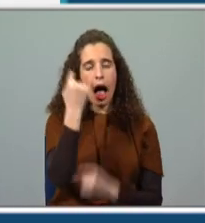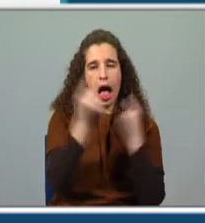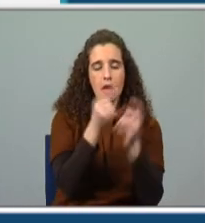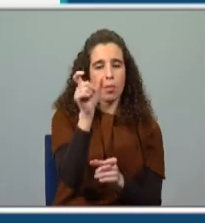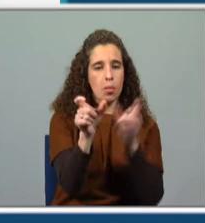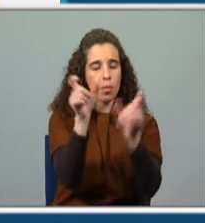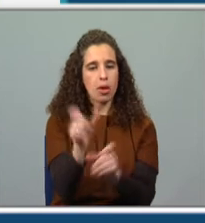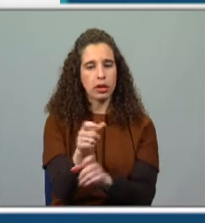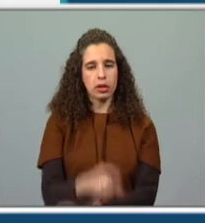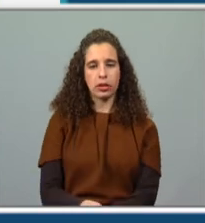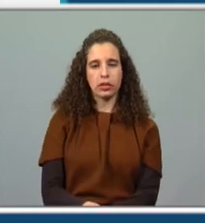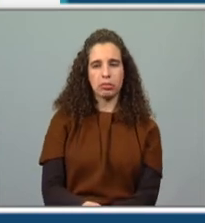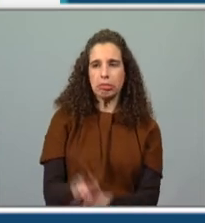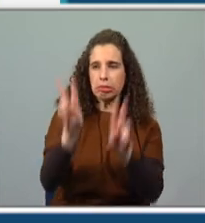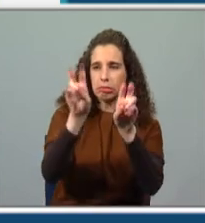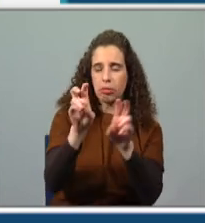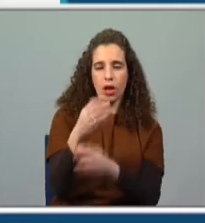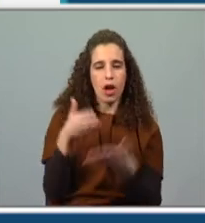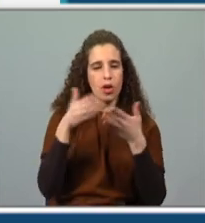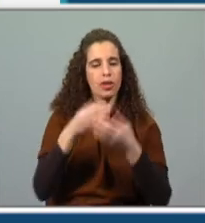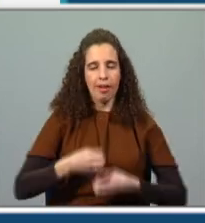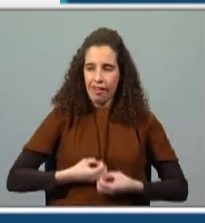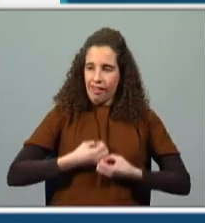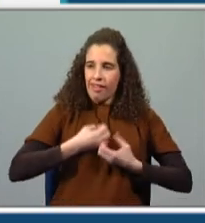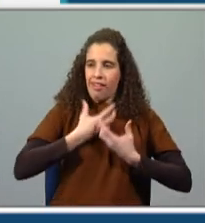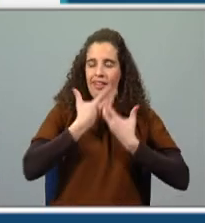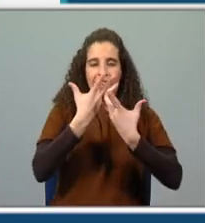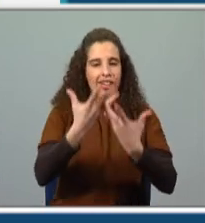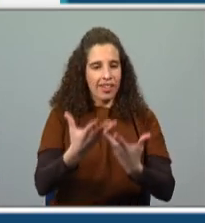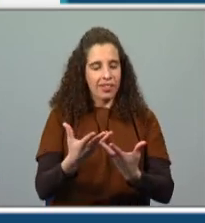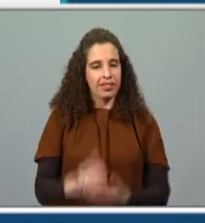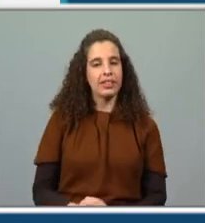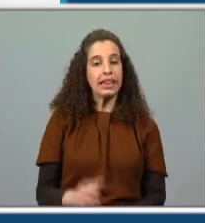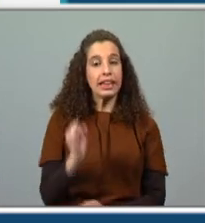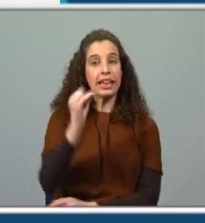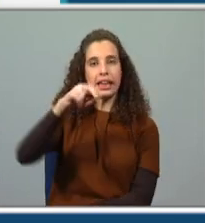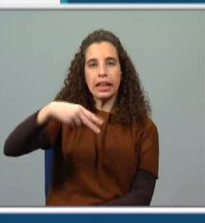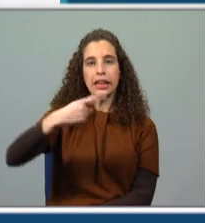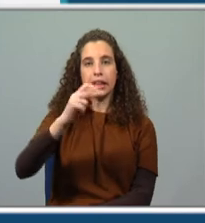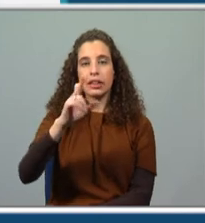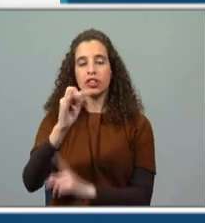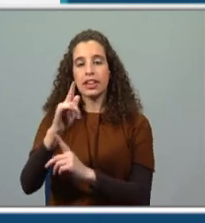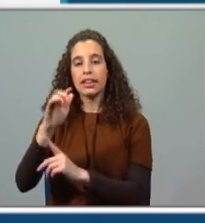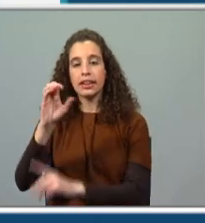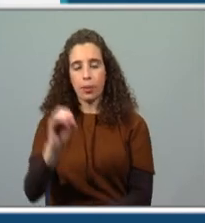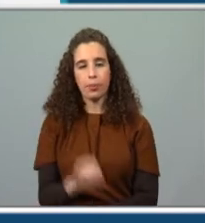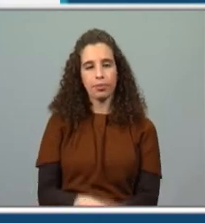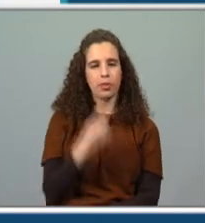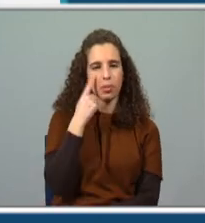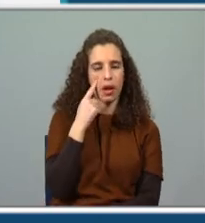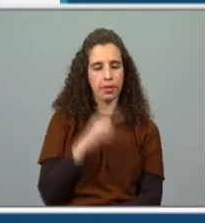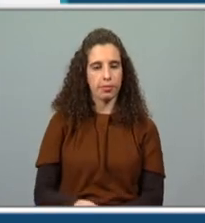e expressões que ajudam a exprimir emoções são as interjeições para 和有助於表達的表達方式情緒是感嘆詞